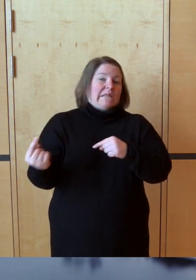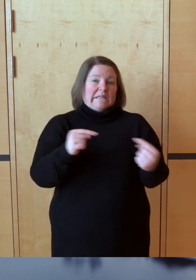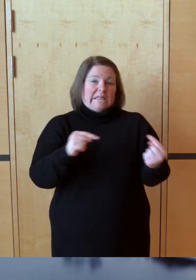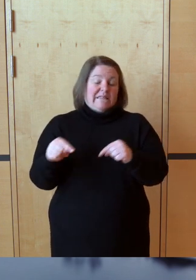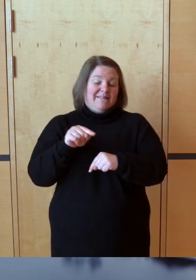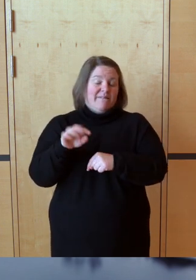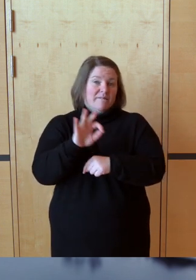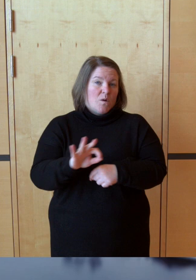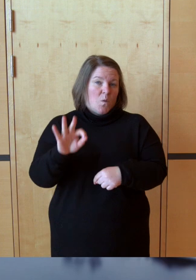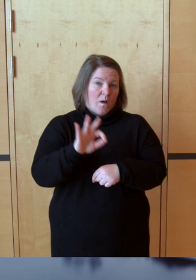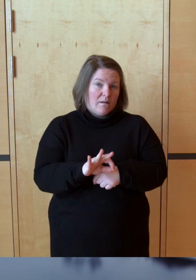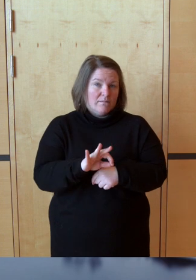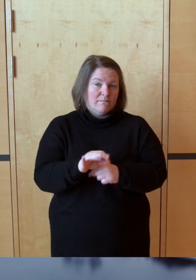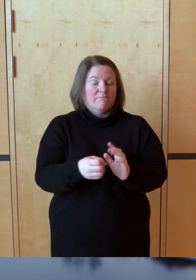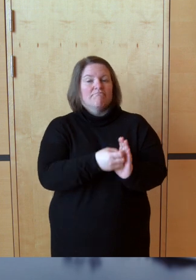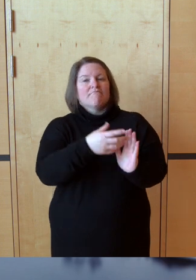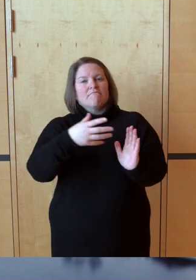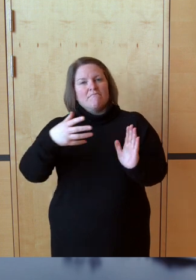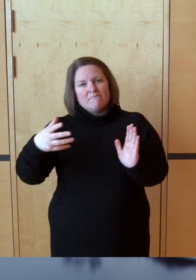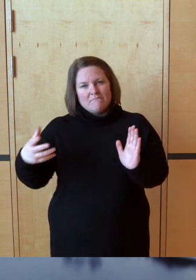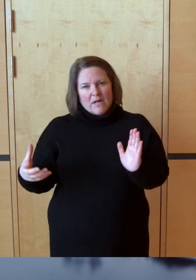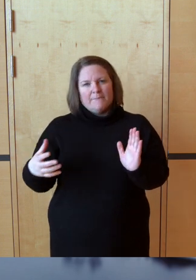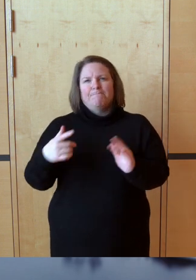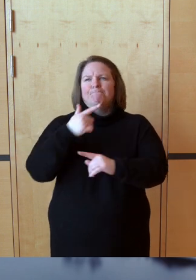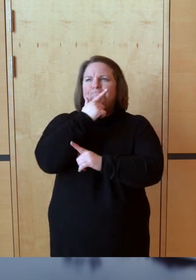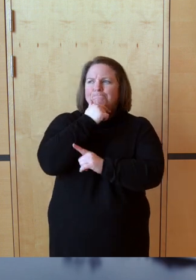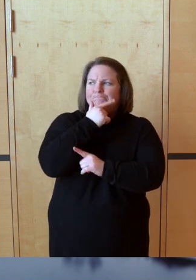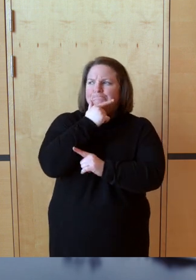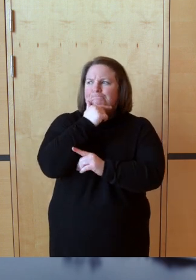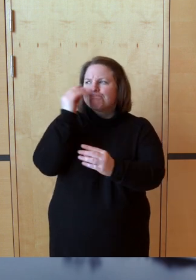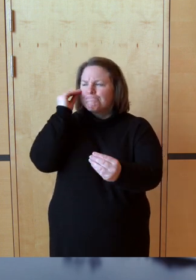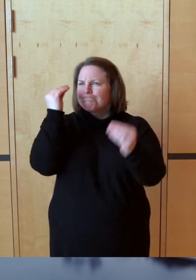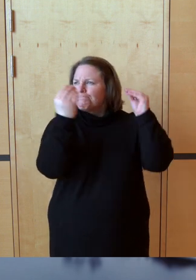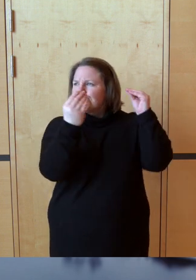Har du gett upphov till att man har fått Fundera vrida och vända på den här frågeställningen